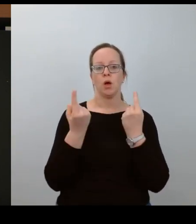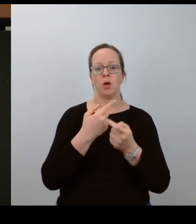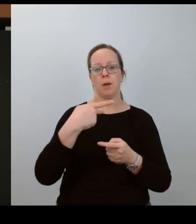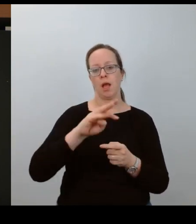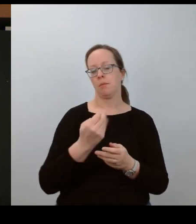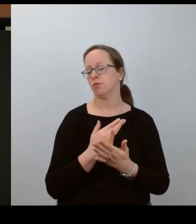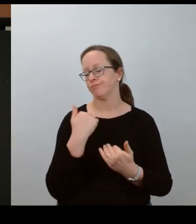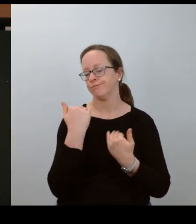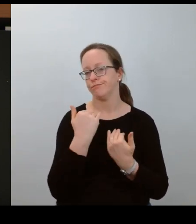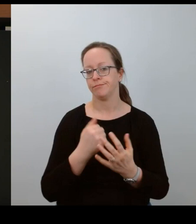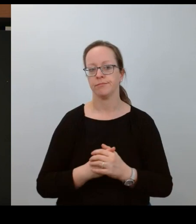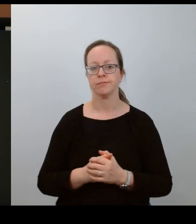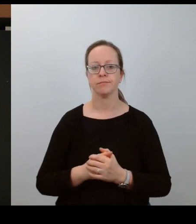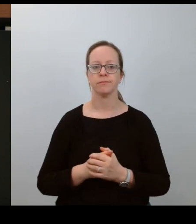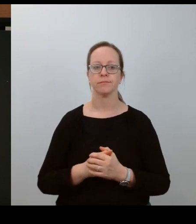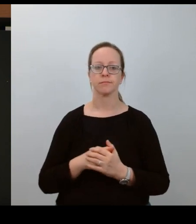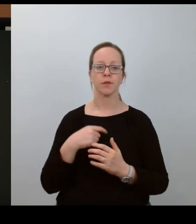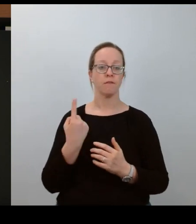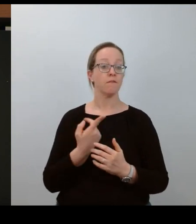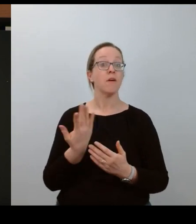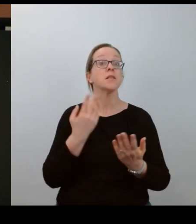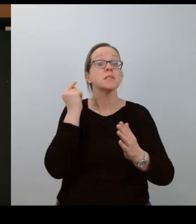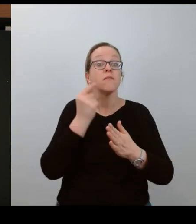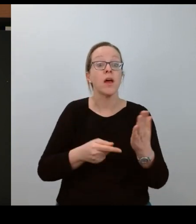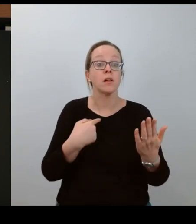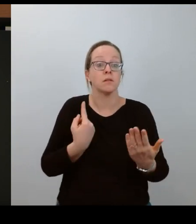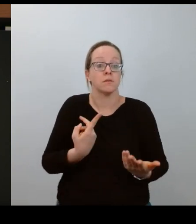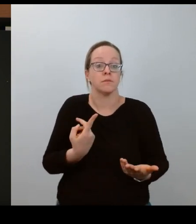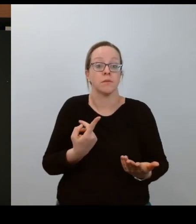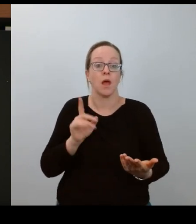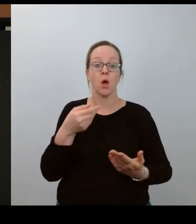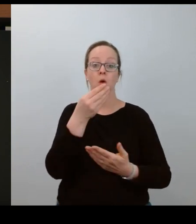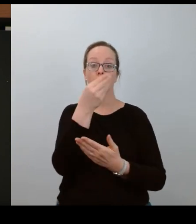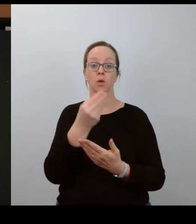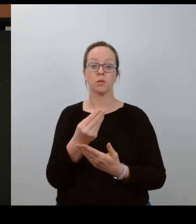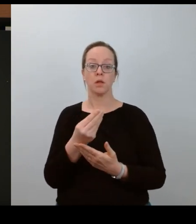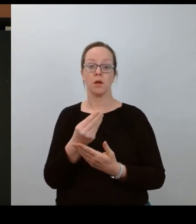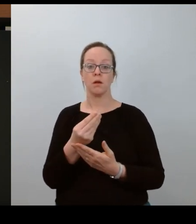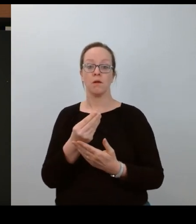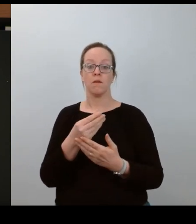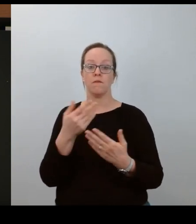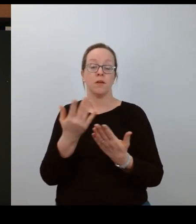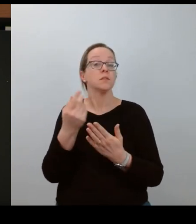Was ist neu? Das stimmt, die Koalition bringt heute eine Antragsinitiative